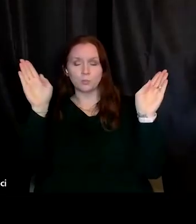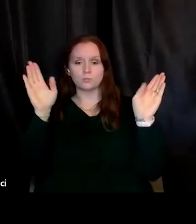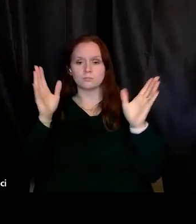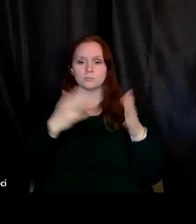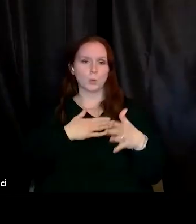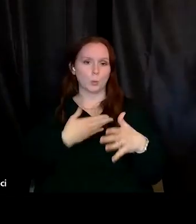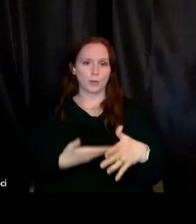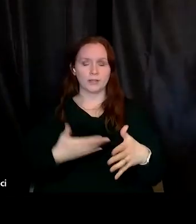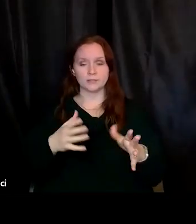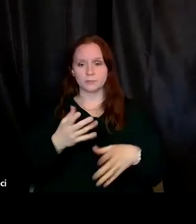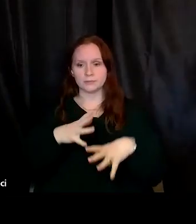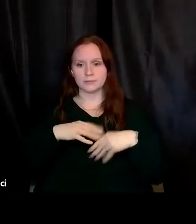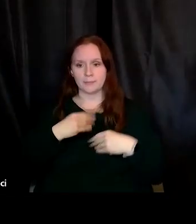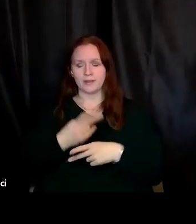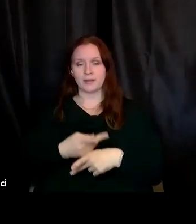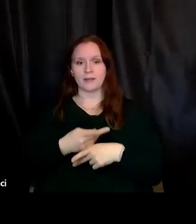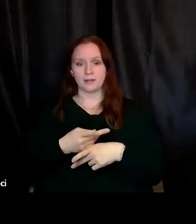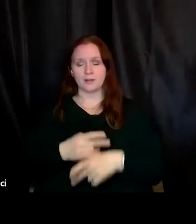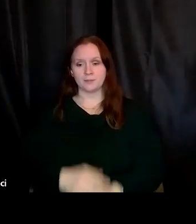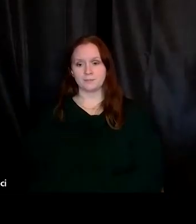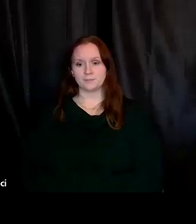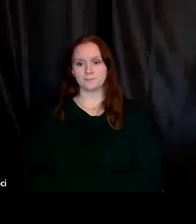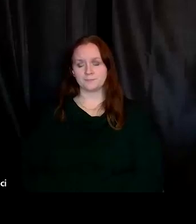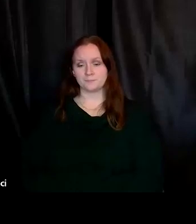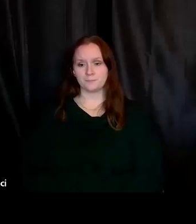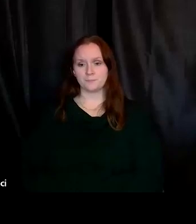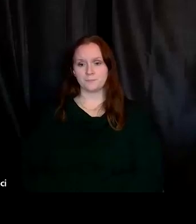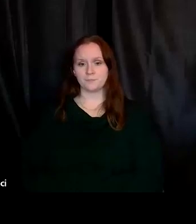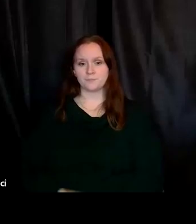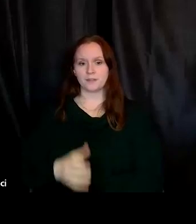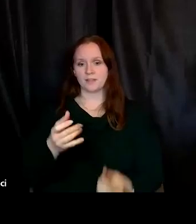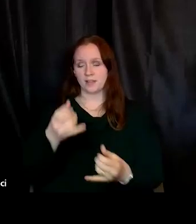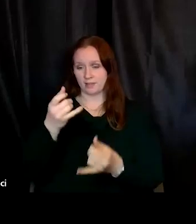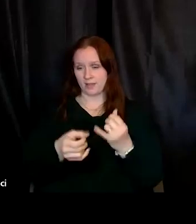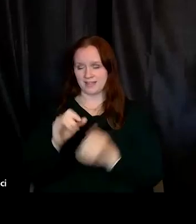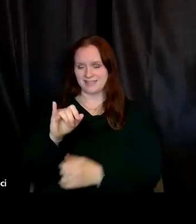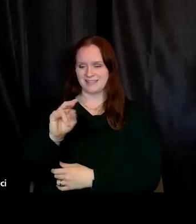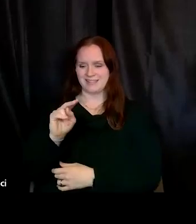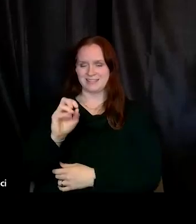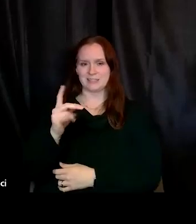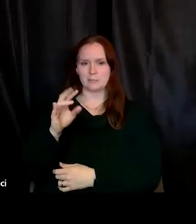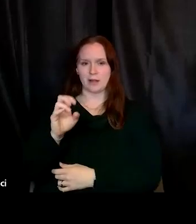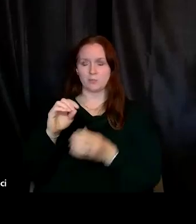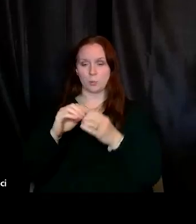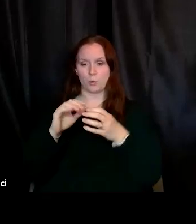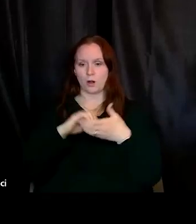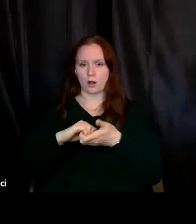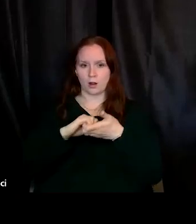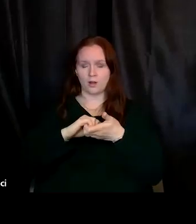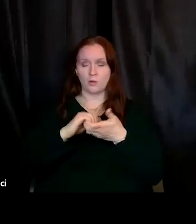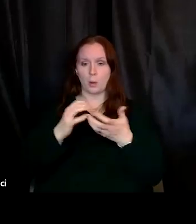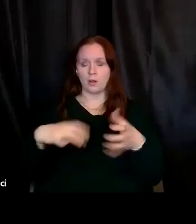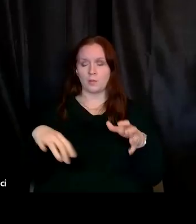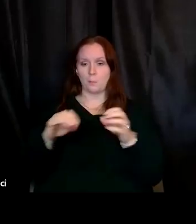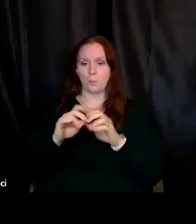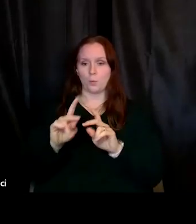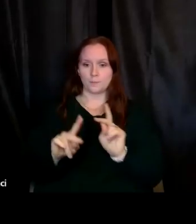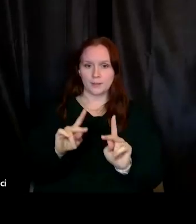Por ejemplo, hay una examinadora de DDS. Ella es fenomenal. La he escuchado para varias reclamaciones ahora,